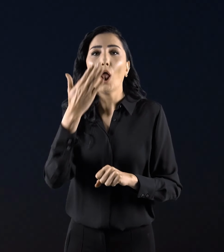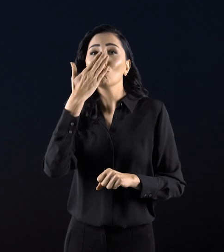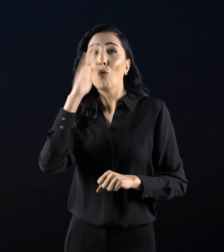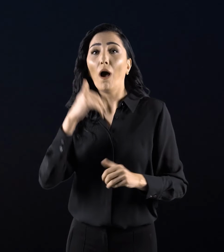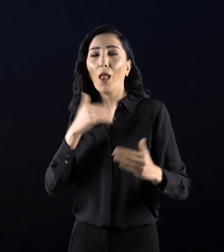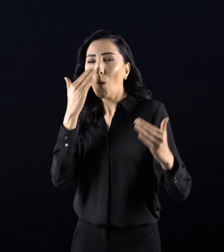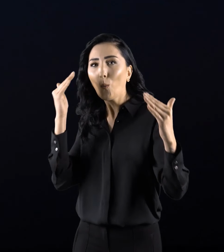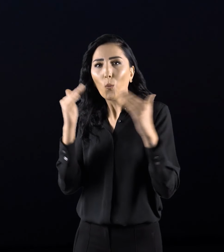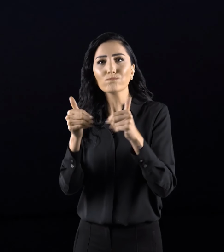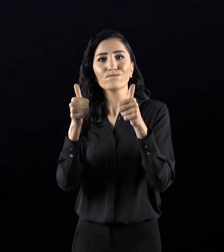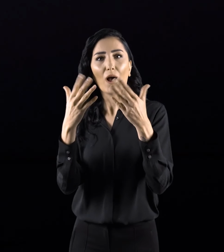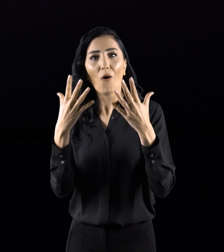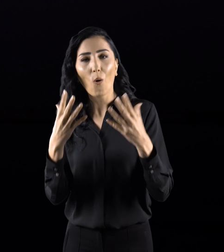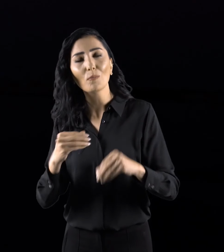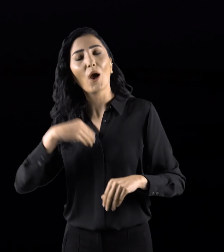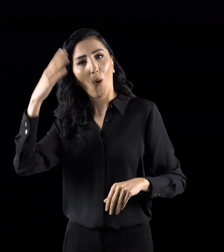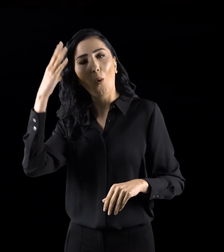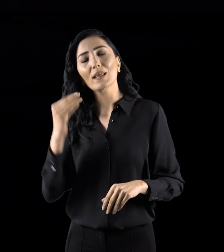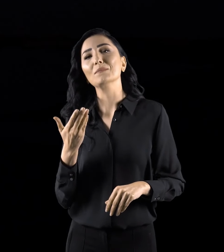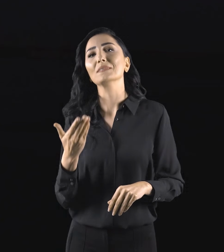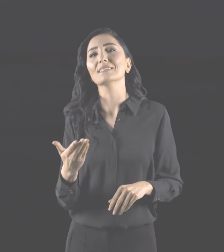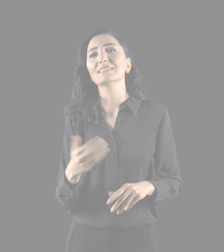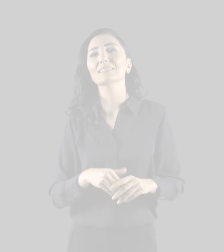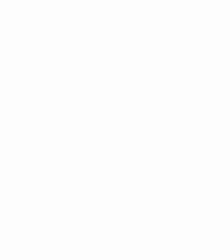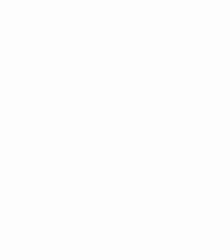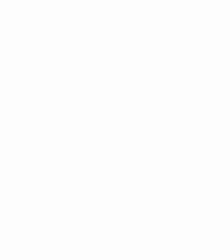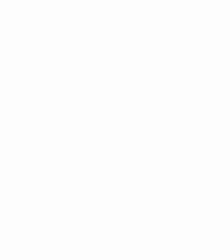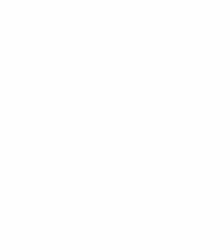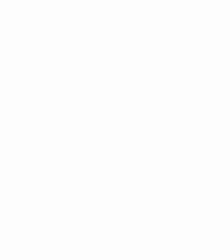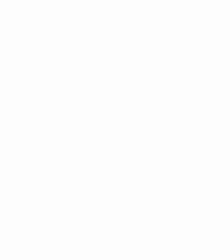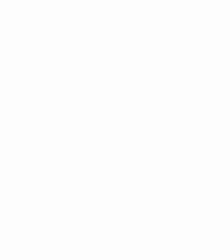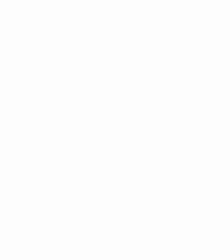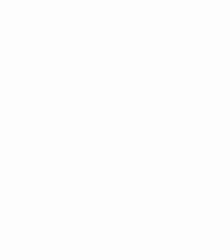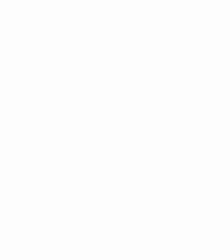doğayla uyum içinde var olmayı öğrenebiliriz. Kızılay Akademi